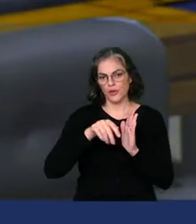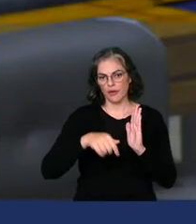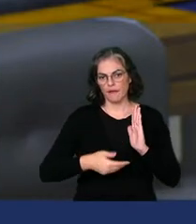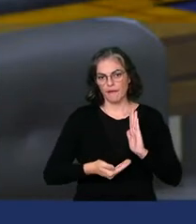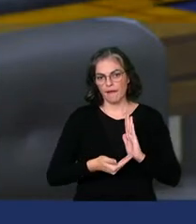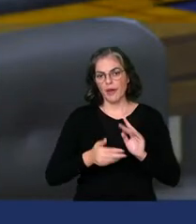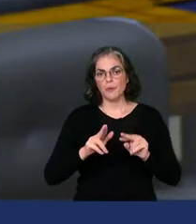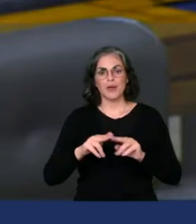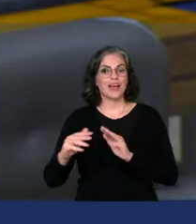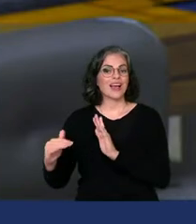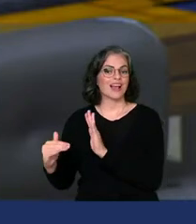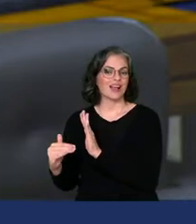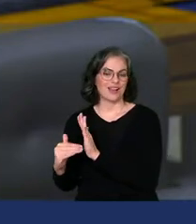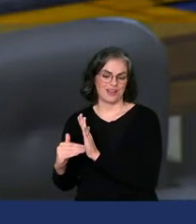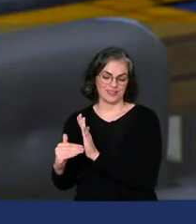DEPUTADOS A PARTIR DO SENADO FEDERAL, UMA LEI QUE TEM COMO